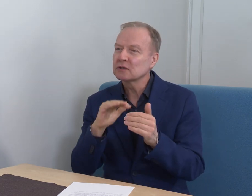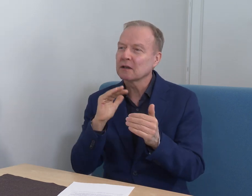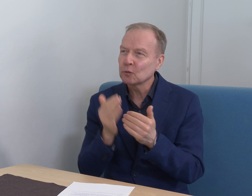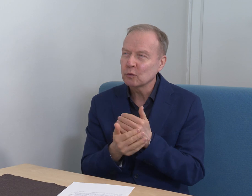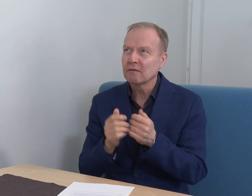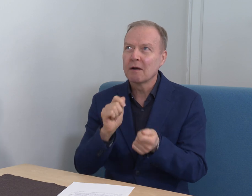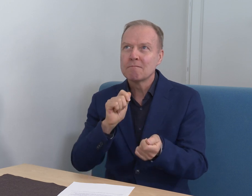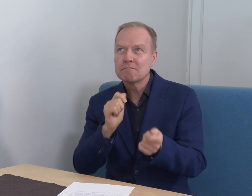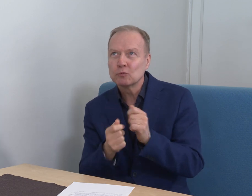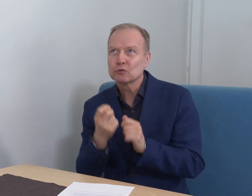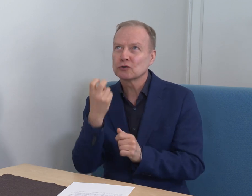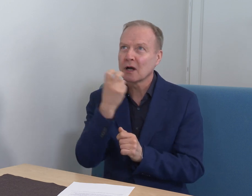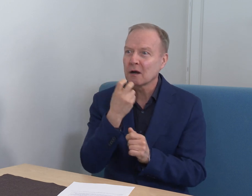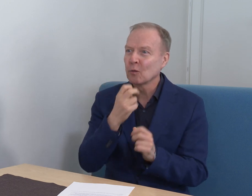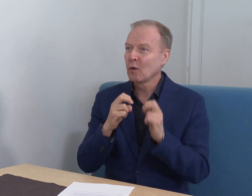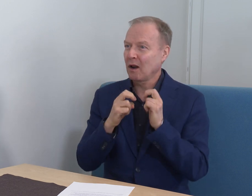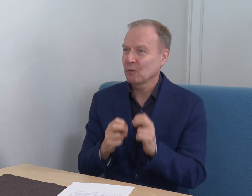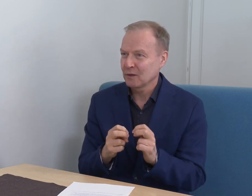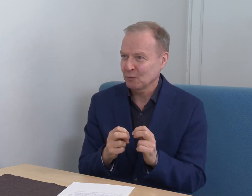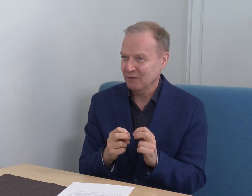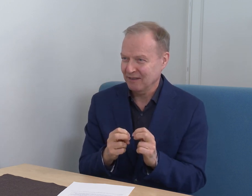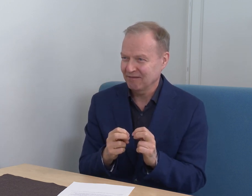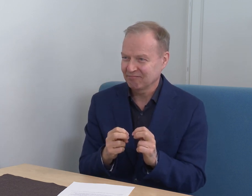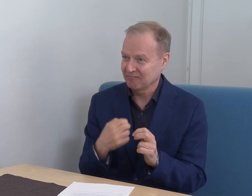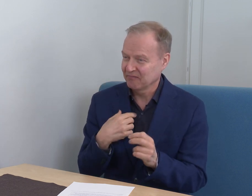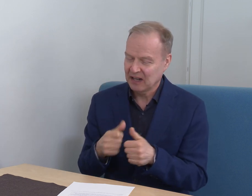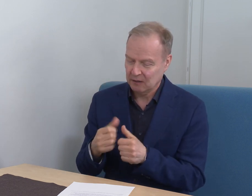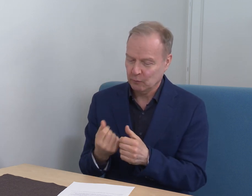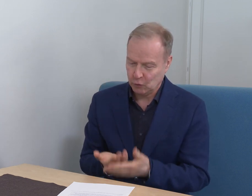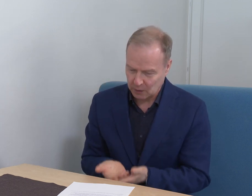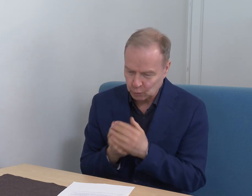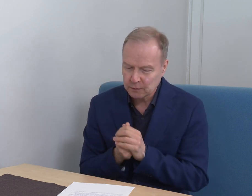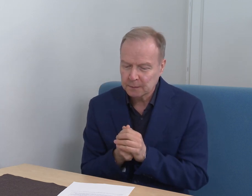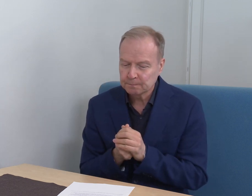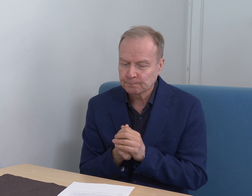sosiaaliturvan muutoksenhakulautakuntaan.